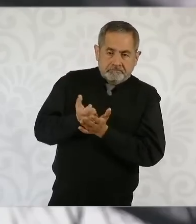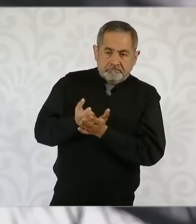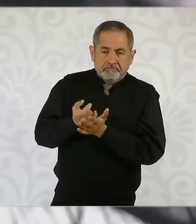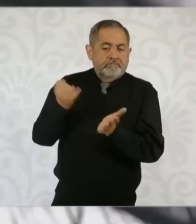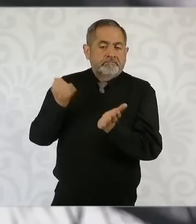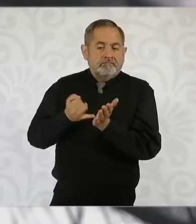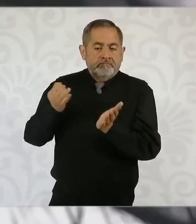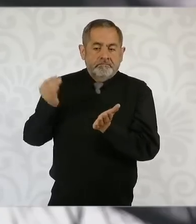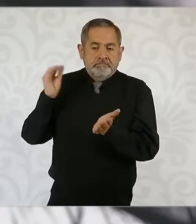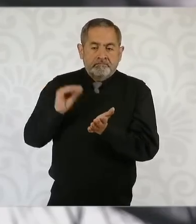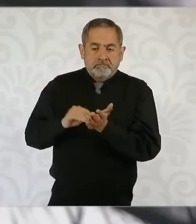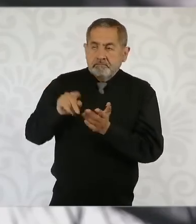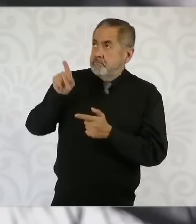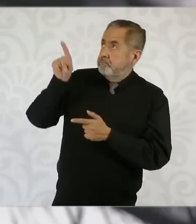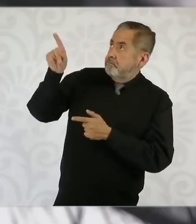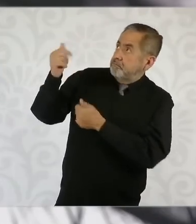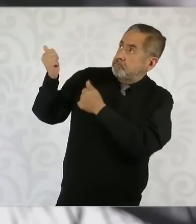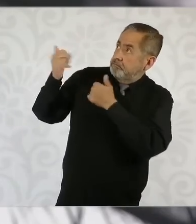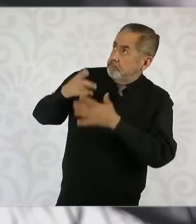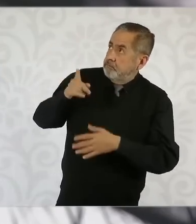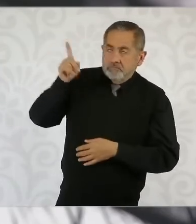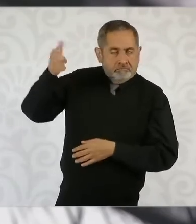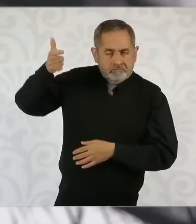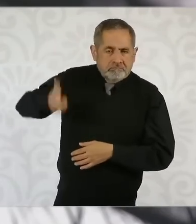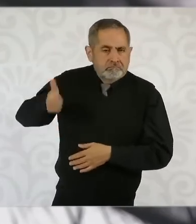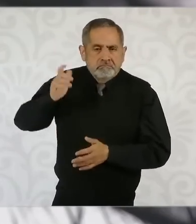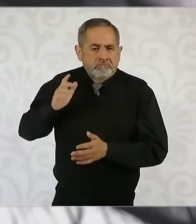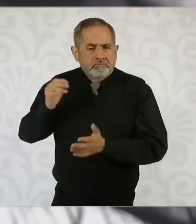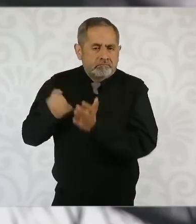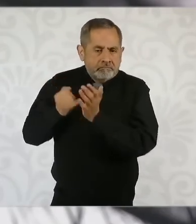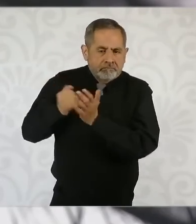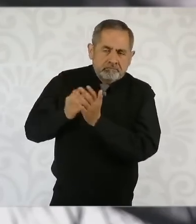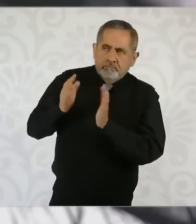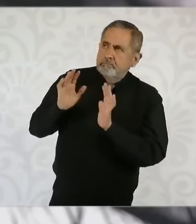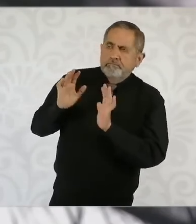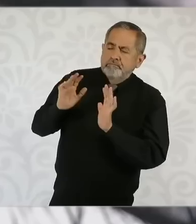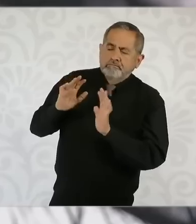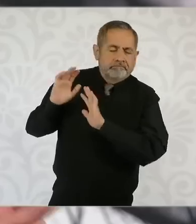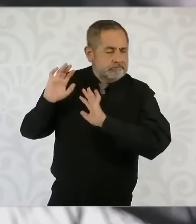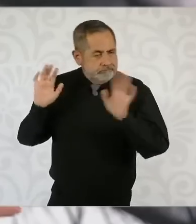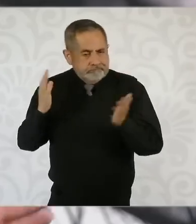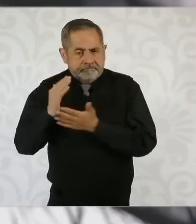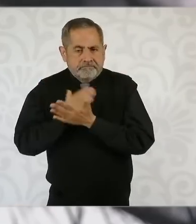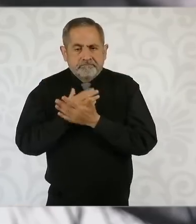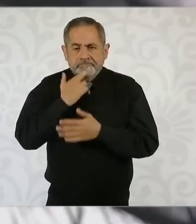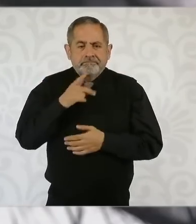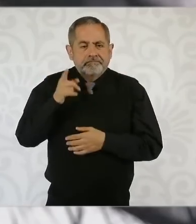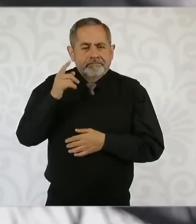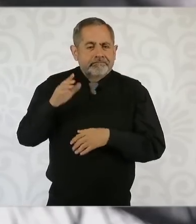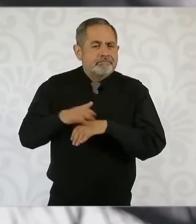la hora de estar importando Y eso es muy bueno porque pues a veces algunos de esos productos Eh